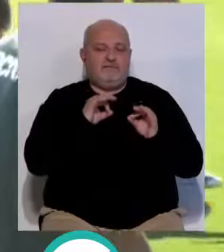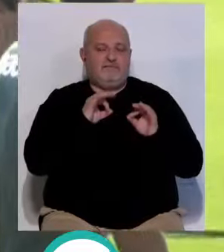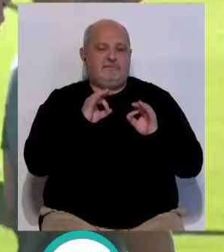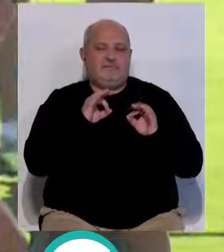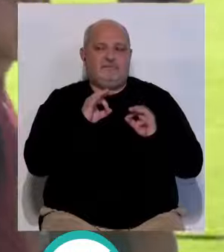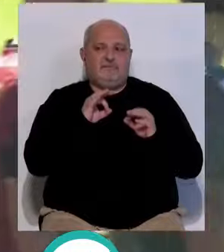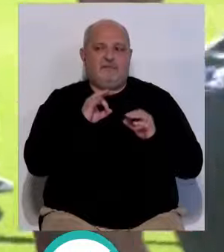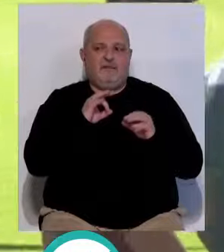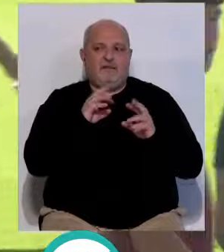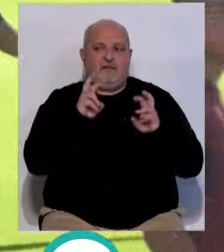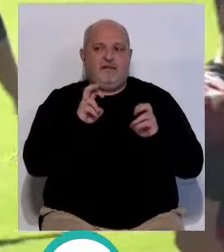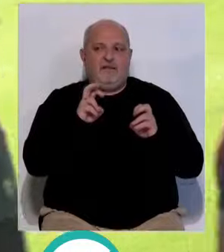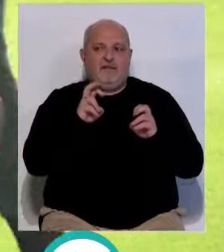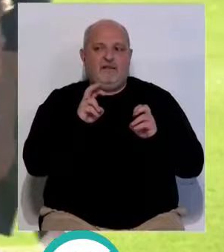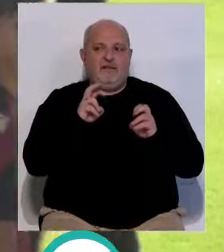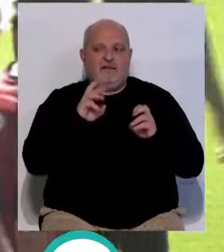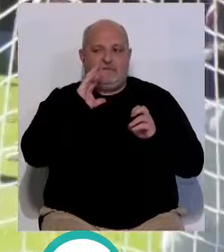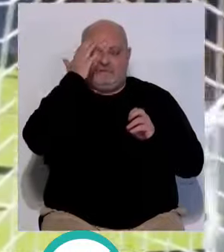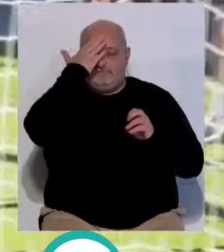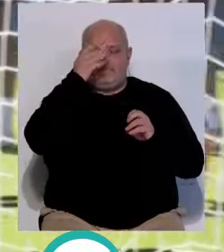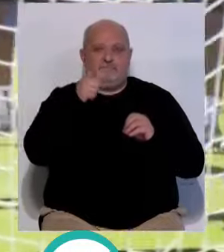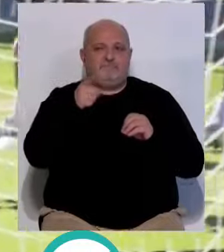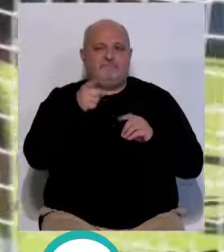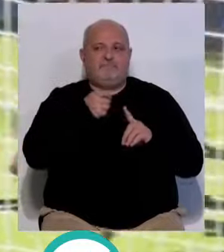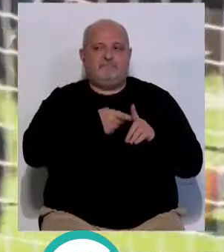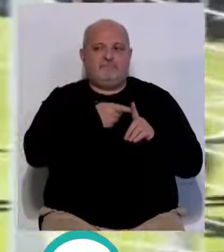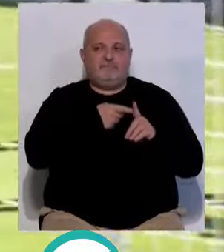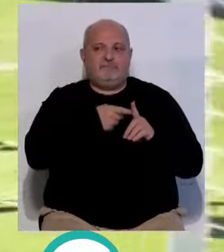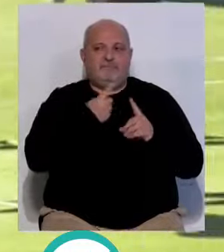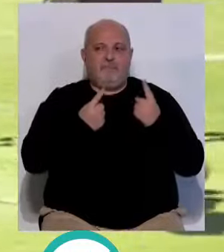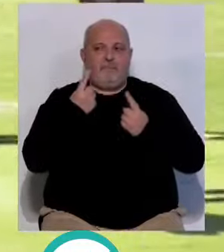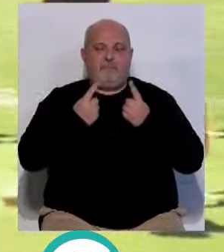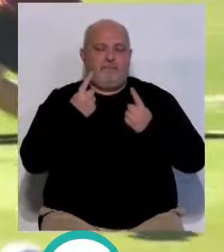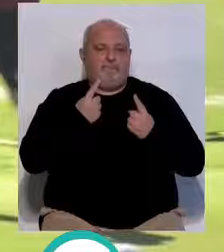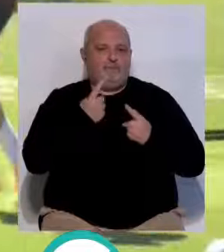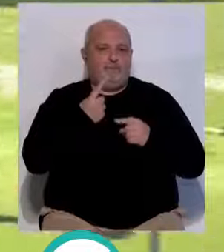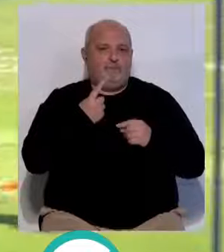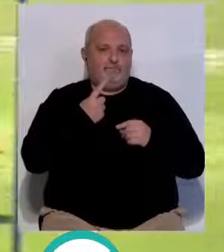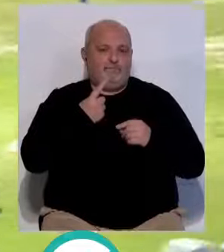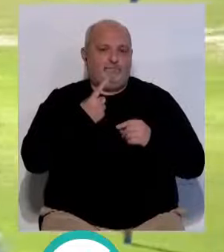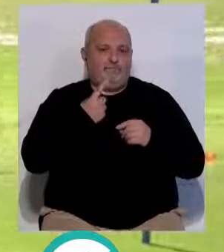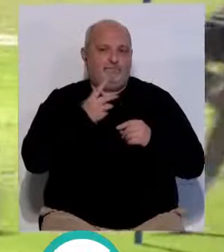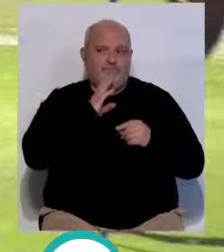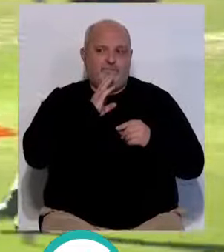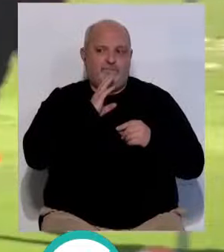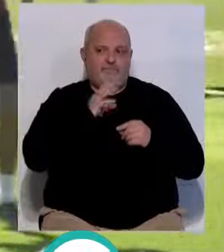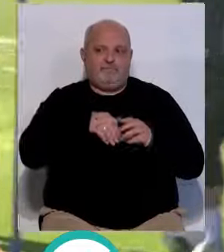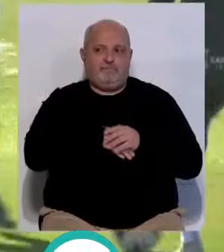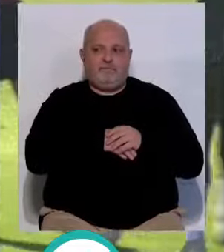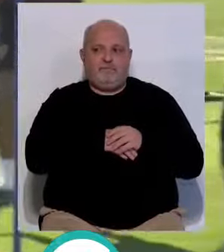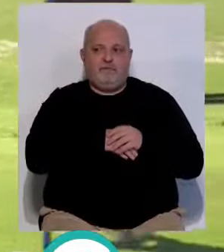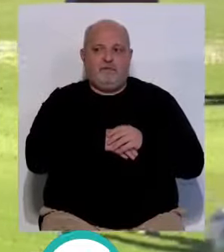la debilidad principal de lo de los demás de los demás centrales que que tenemos Y creo que eso ha